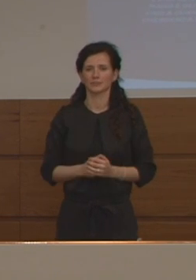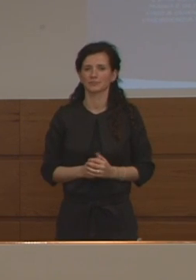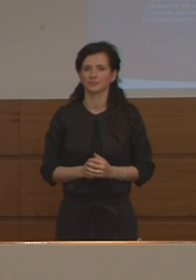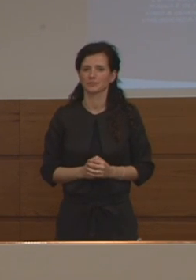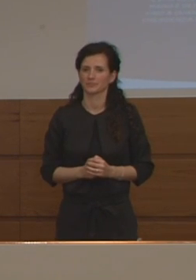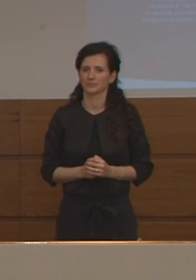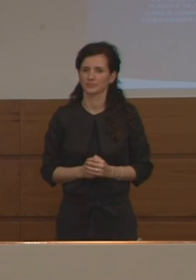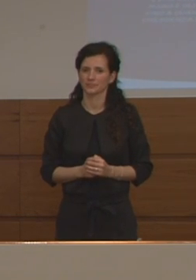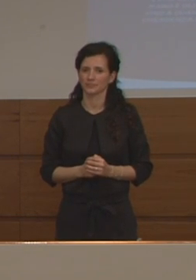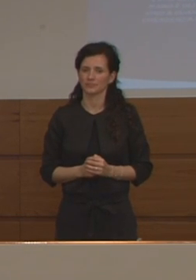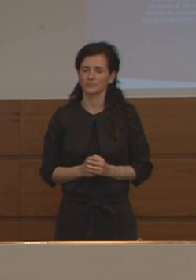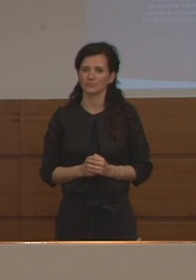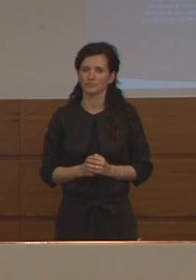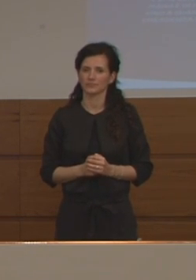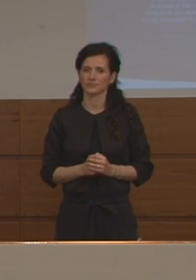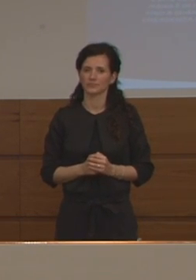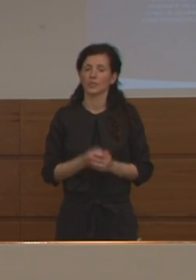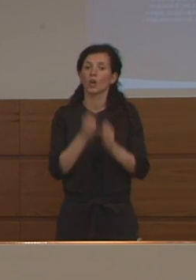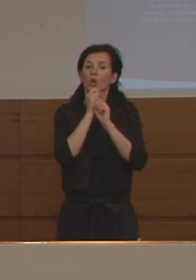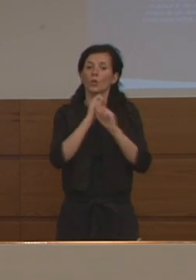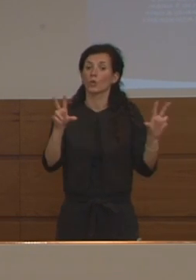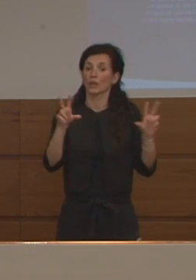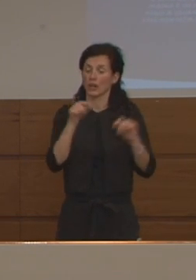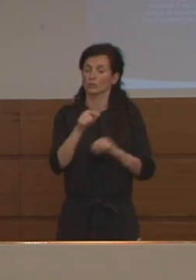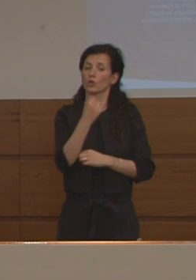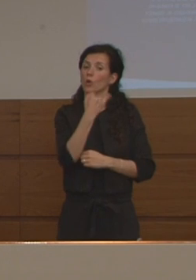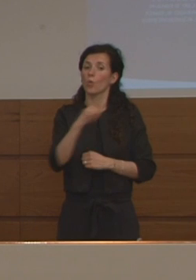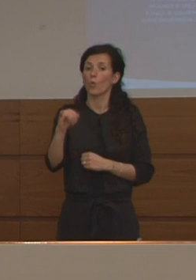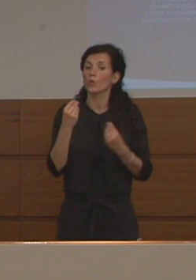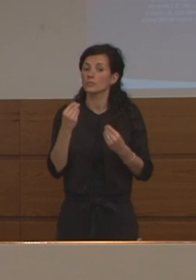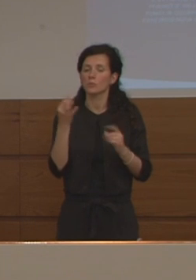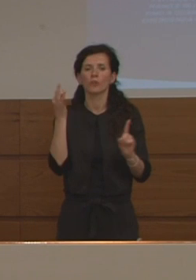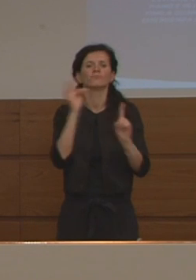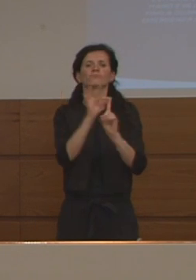Ultima comunicazione che volevo fare è quella relativa a un provvedimento che ho